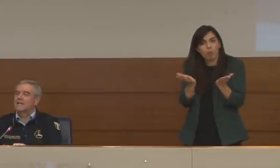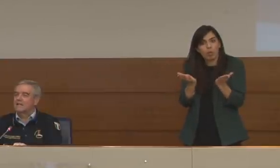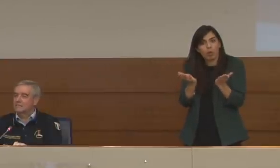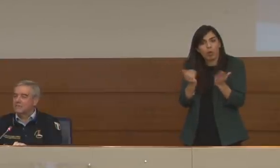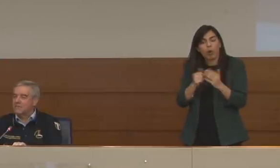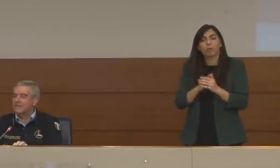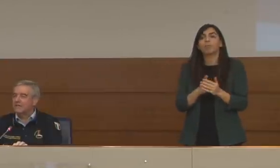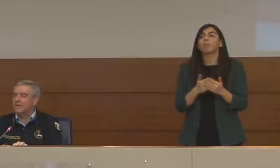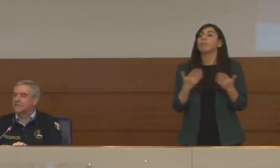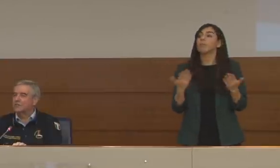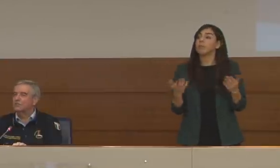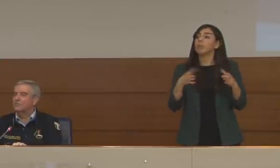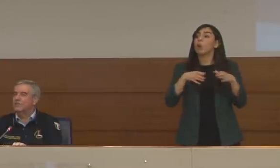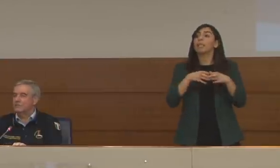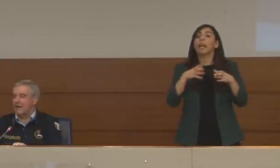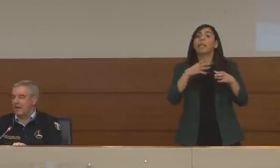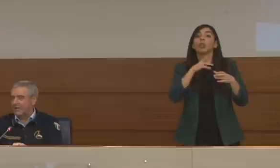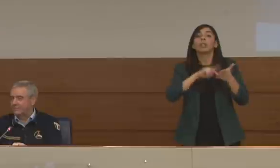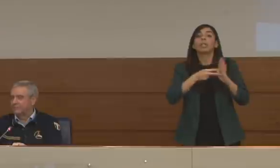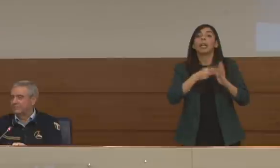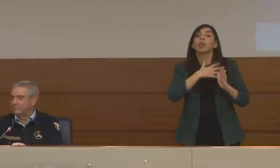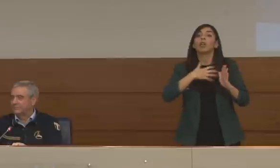Le esprime attraverso un verbale.